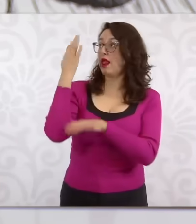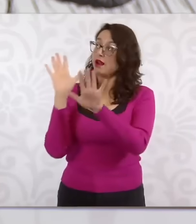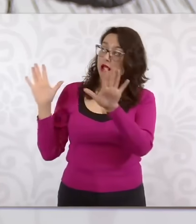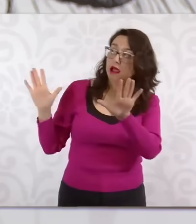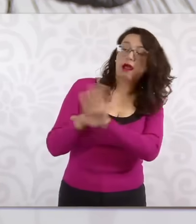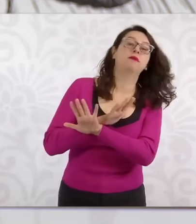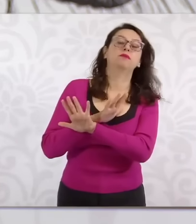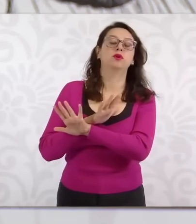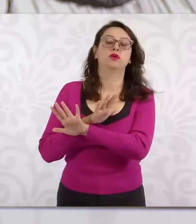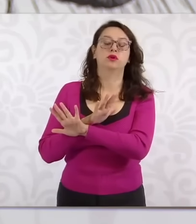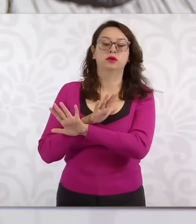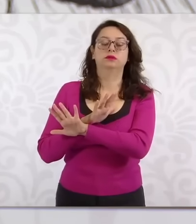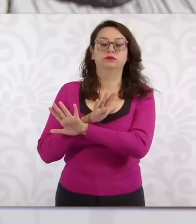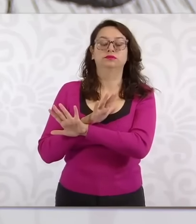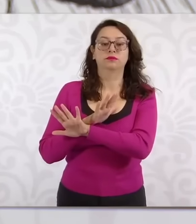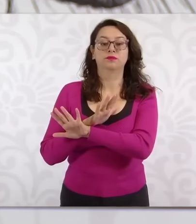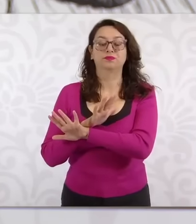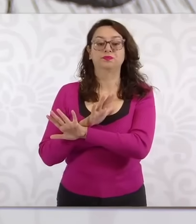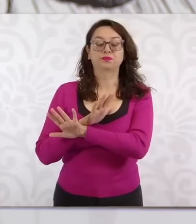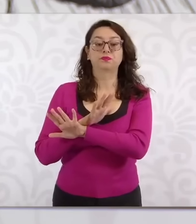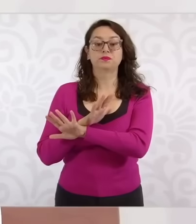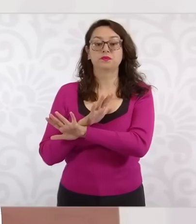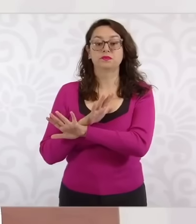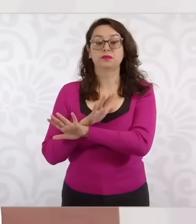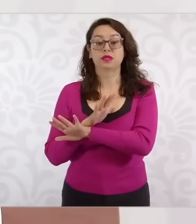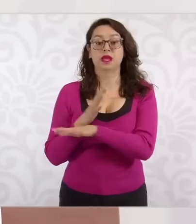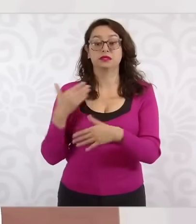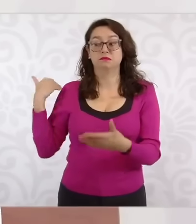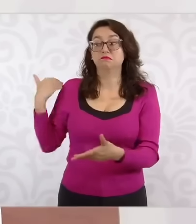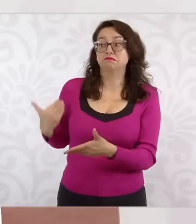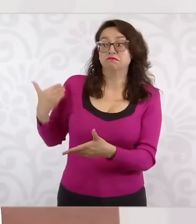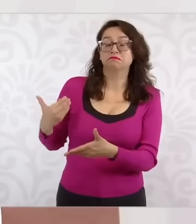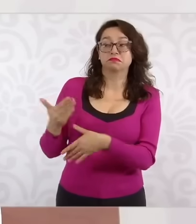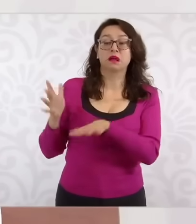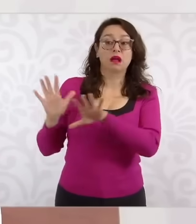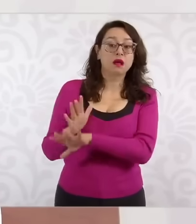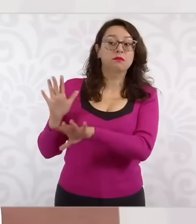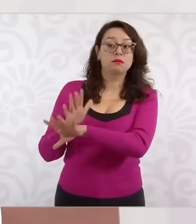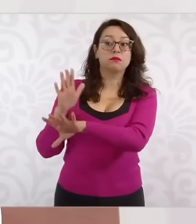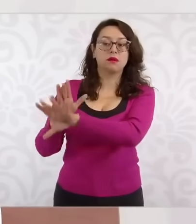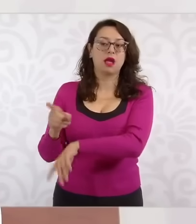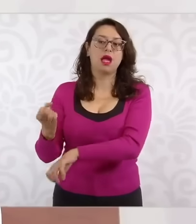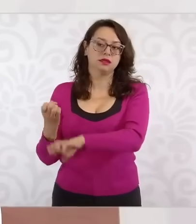pues que ya de por sí ya hay cambios importantes, pues se van a fortalecer también las fiscalías